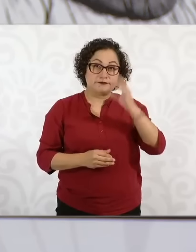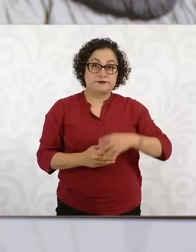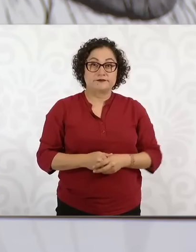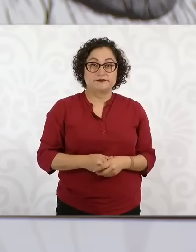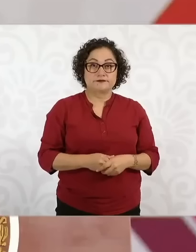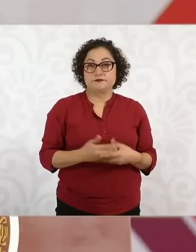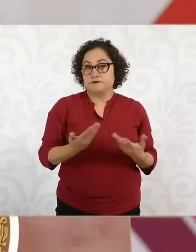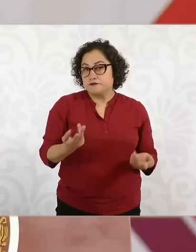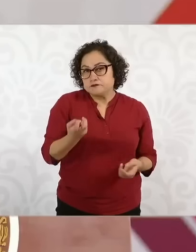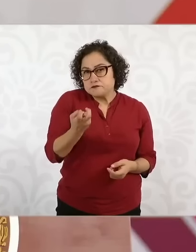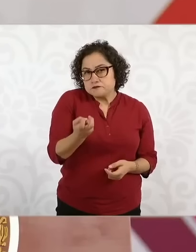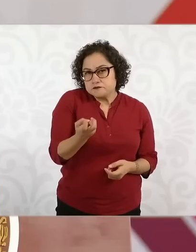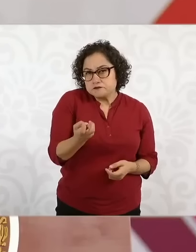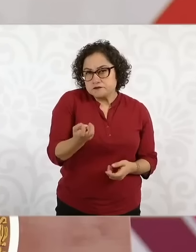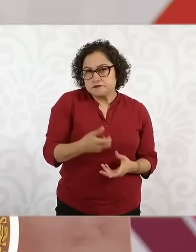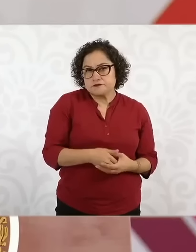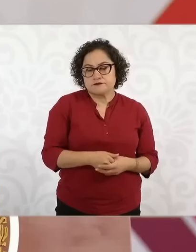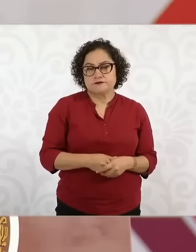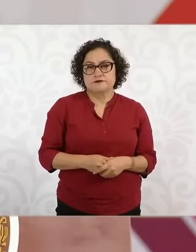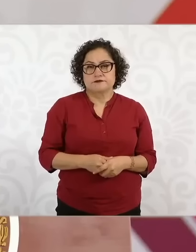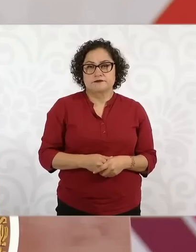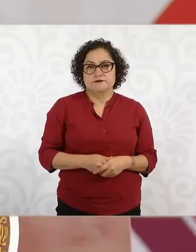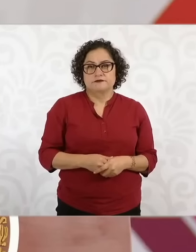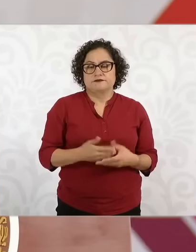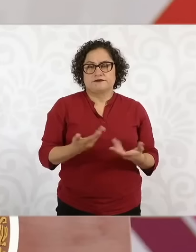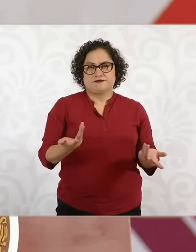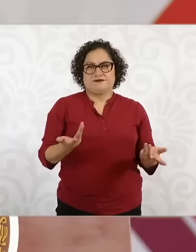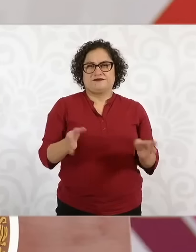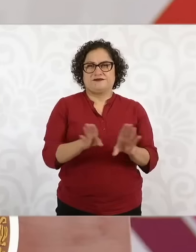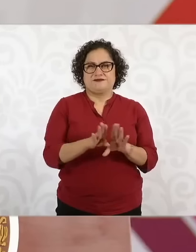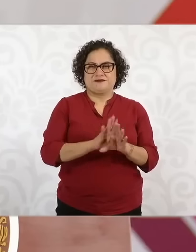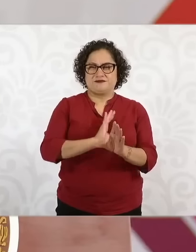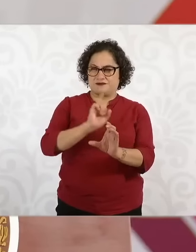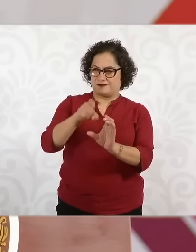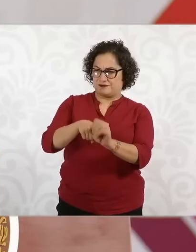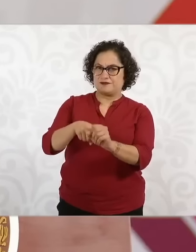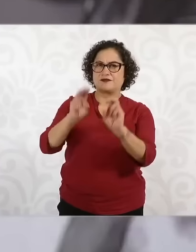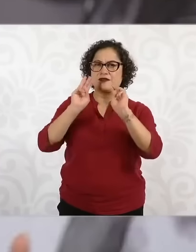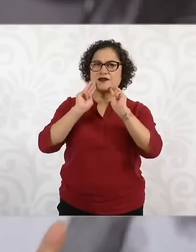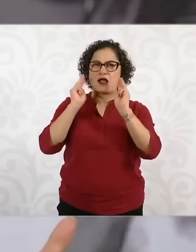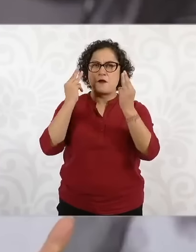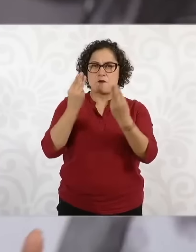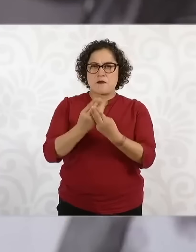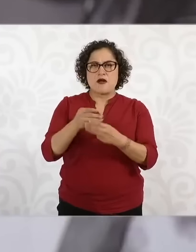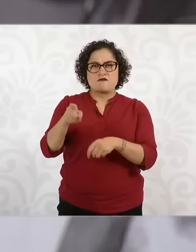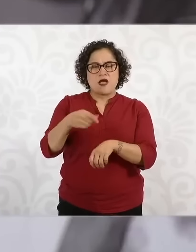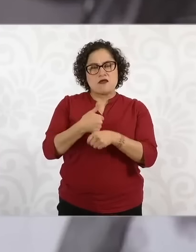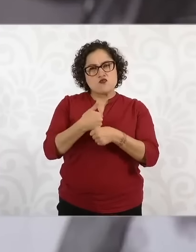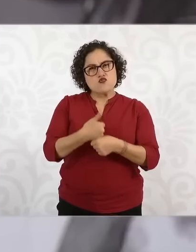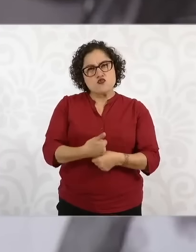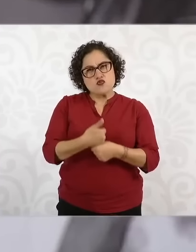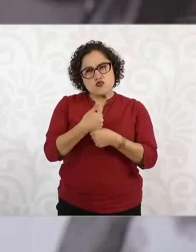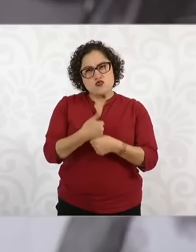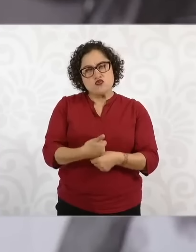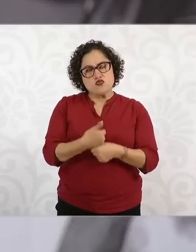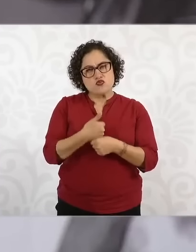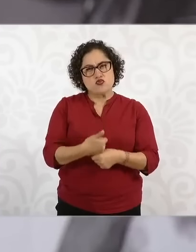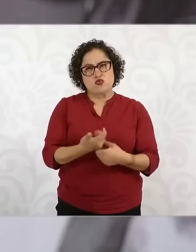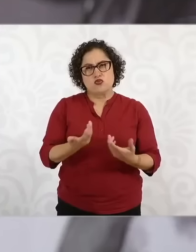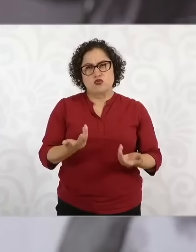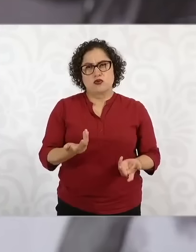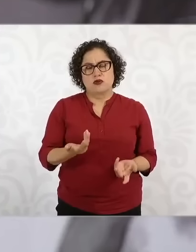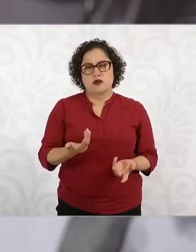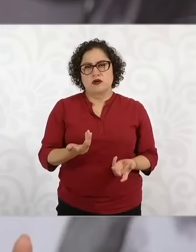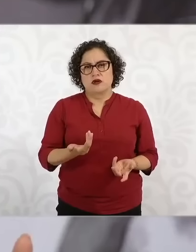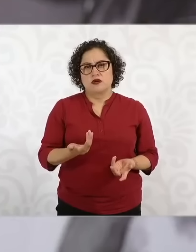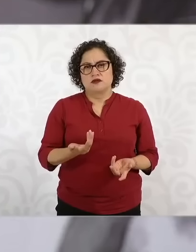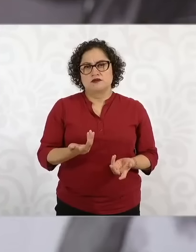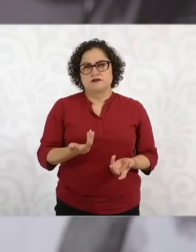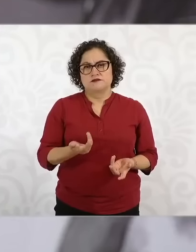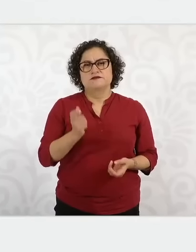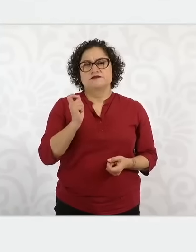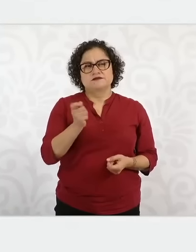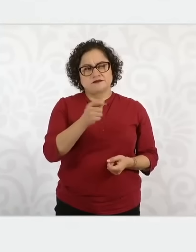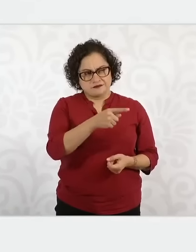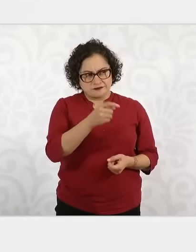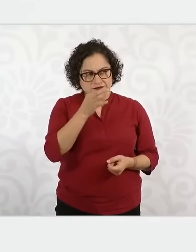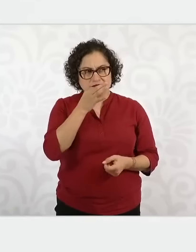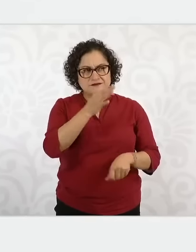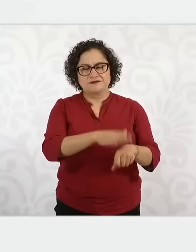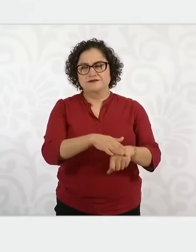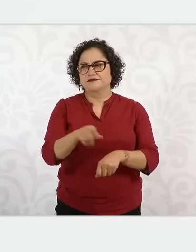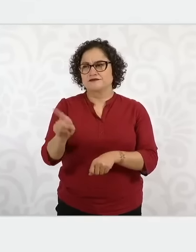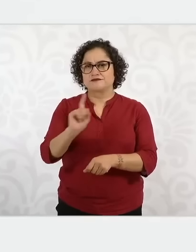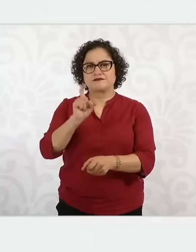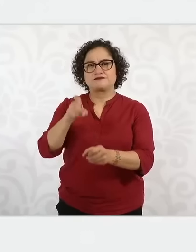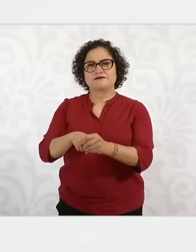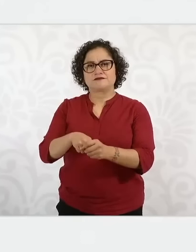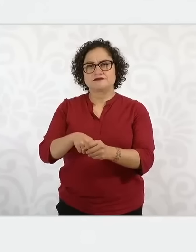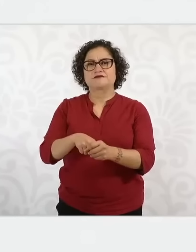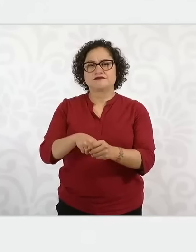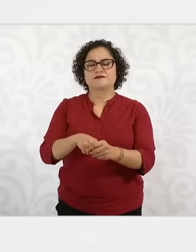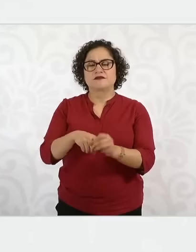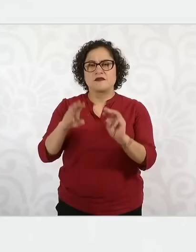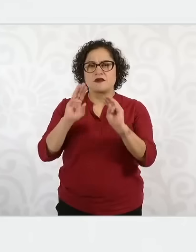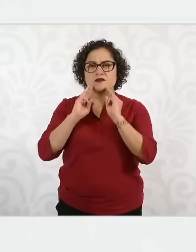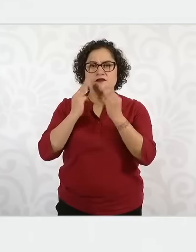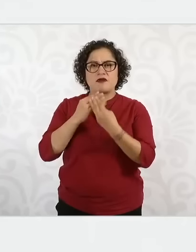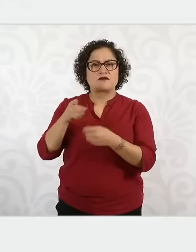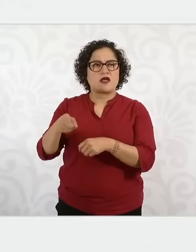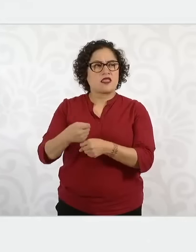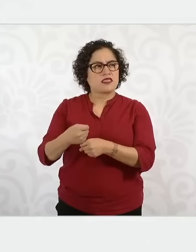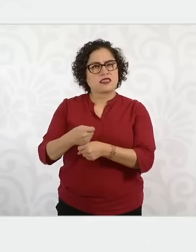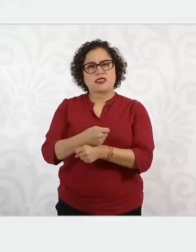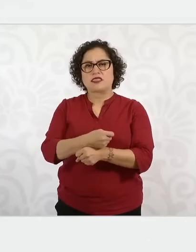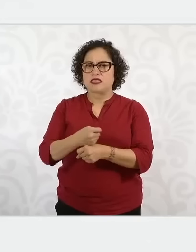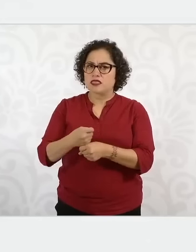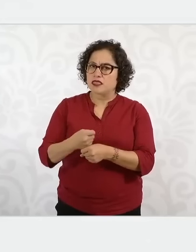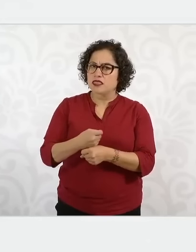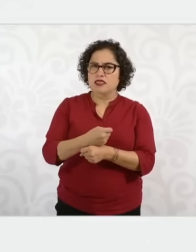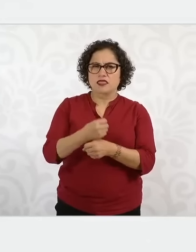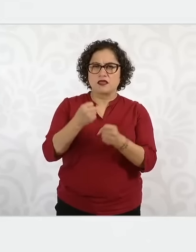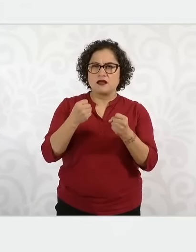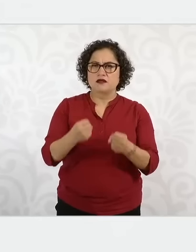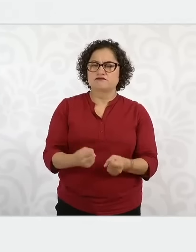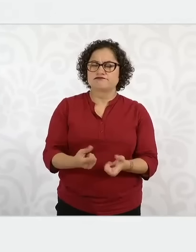Es eso. Es una vida de penurias y es una vida en donde lo único que van a recibir es maltrato y